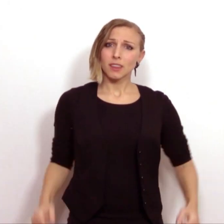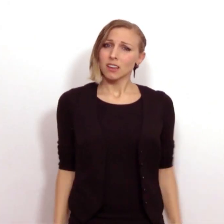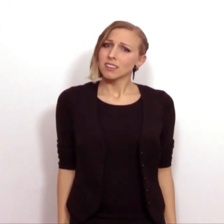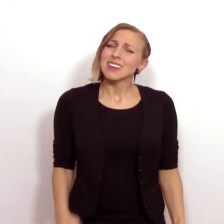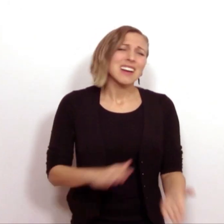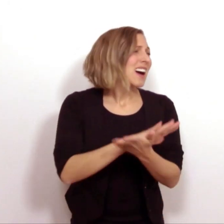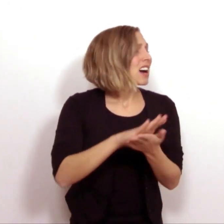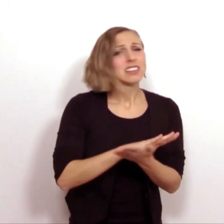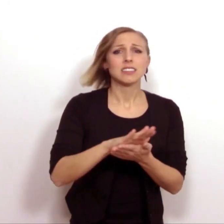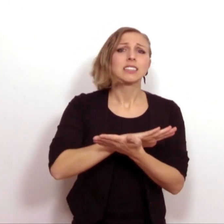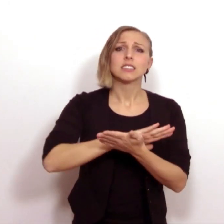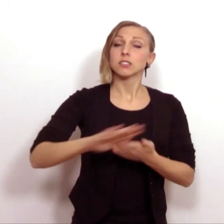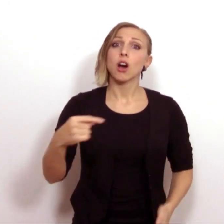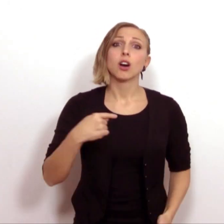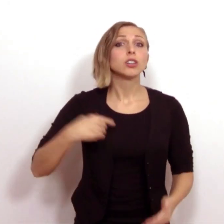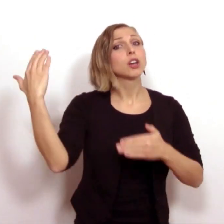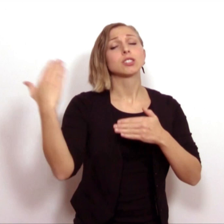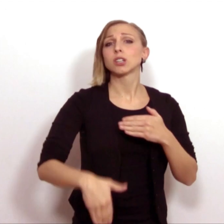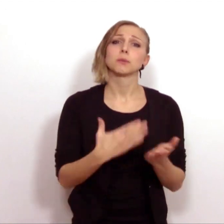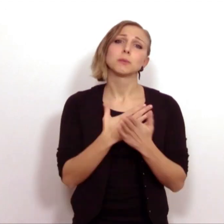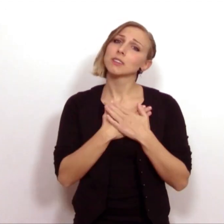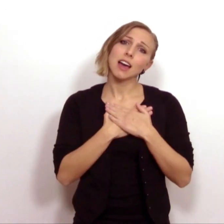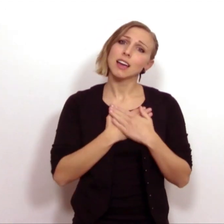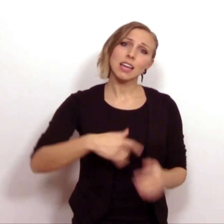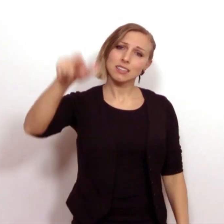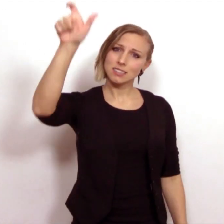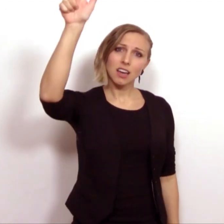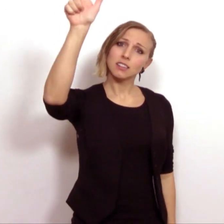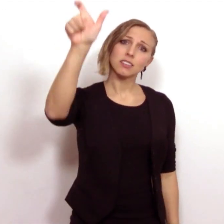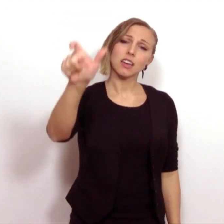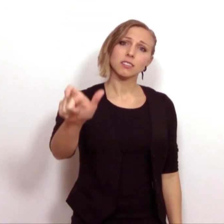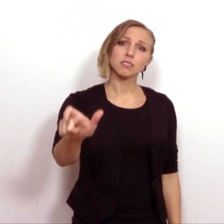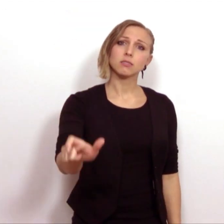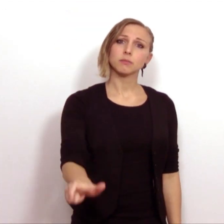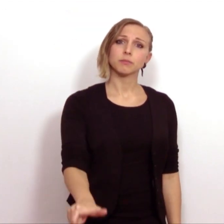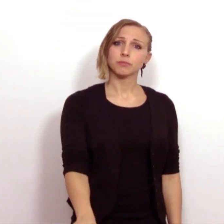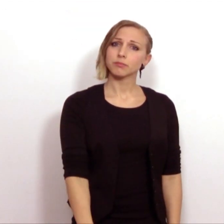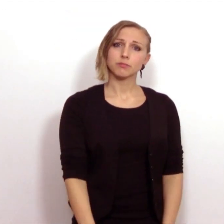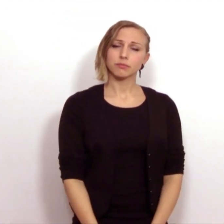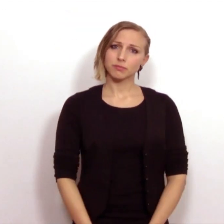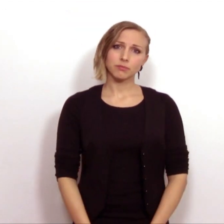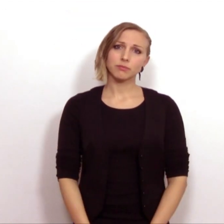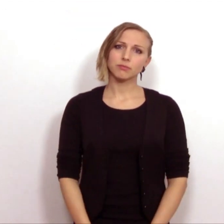Så, aldrig ska jag sluta älska dig.